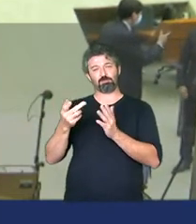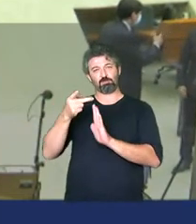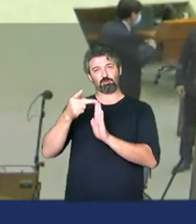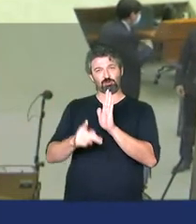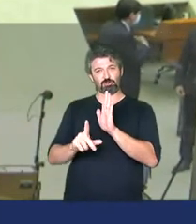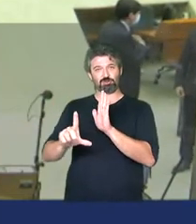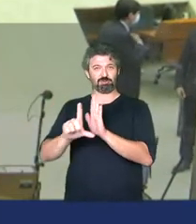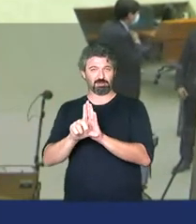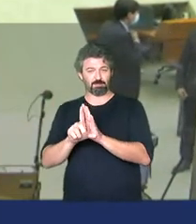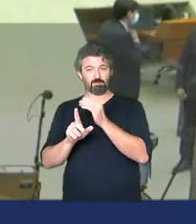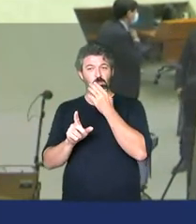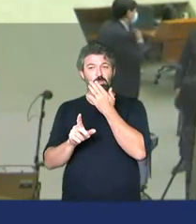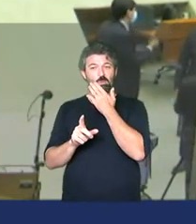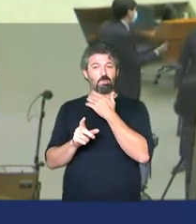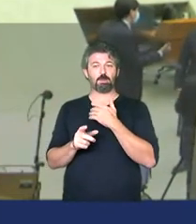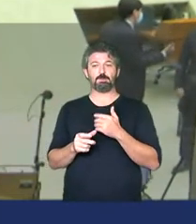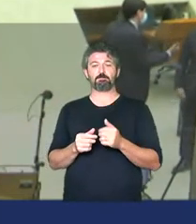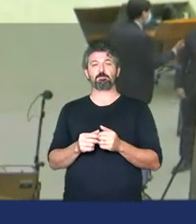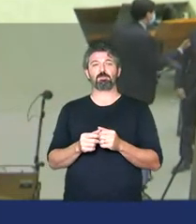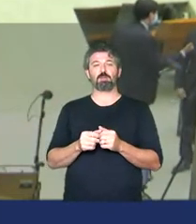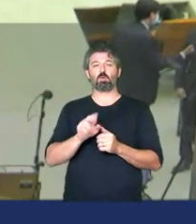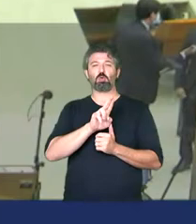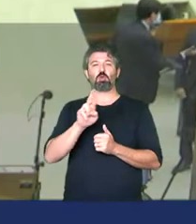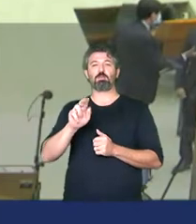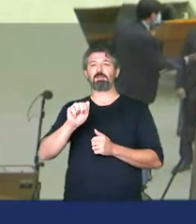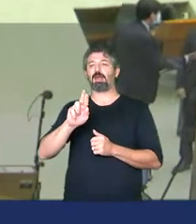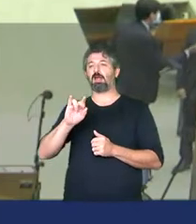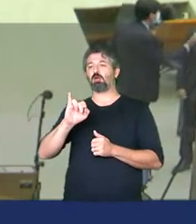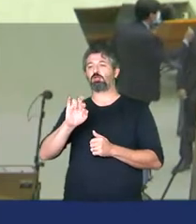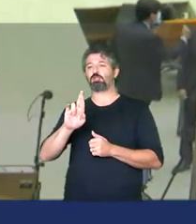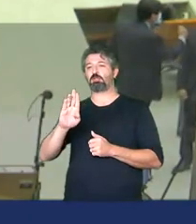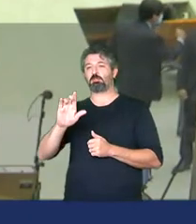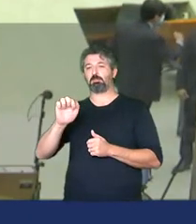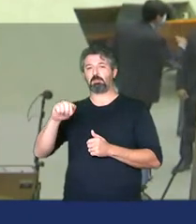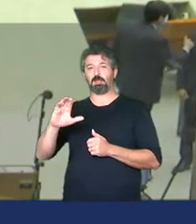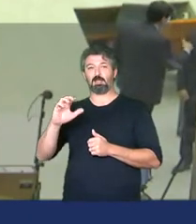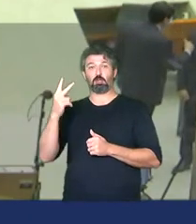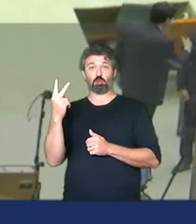DAS AUTORAS... DESSE... DESSE PROJETO DE LEI... APELIDADO DE LEI ALDIR BLANC 2 QUE CRIA